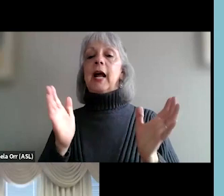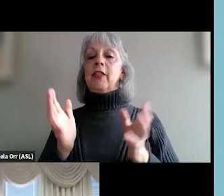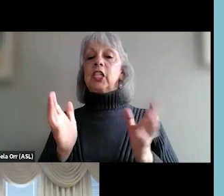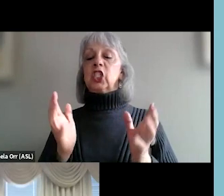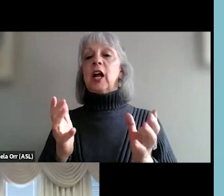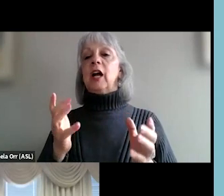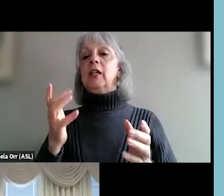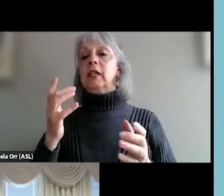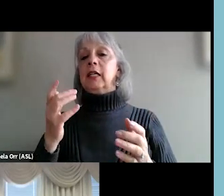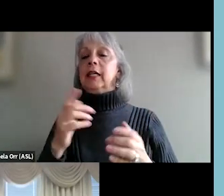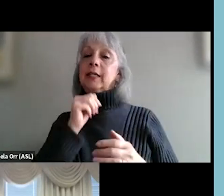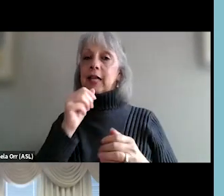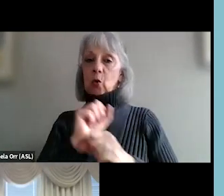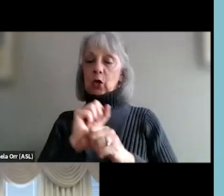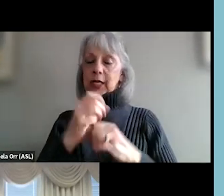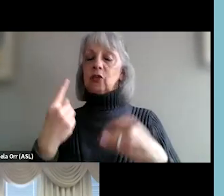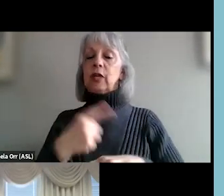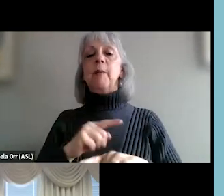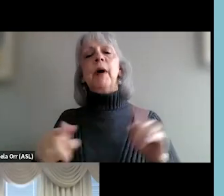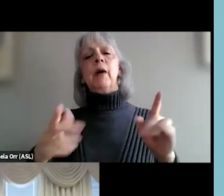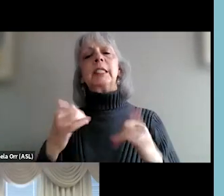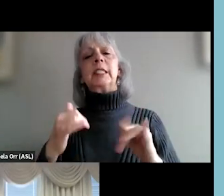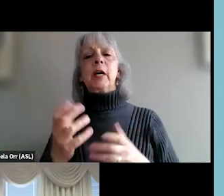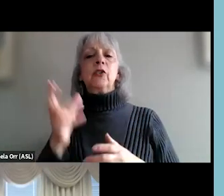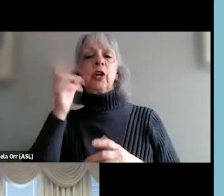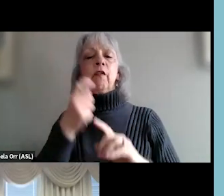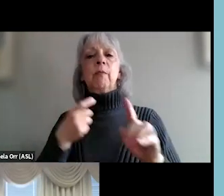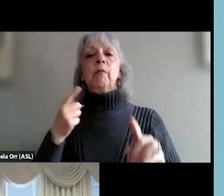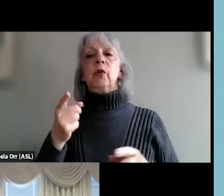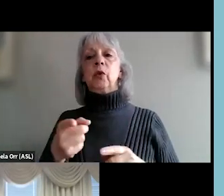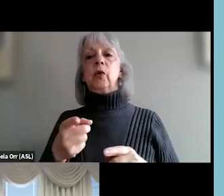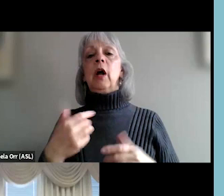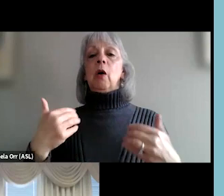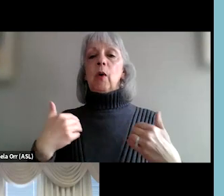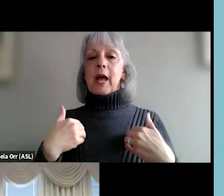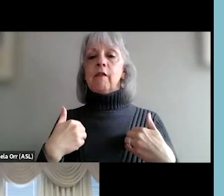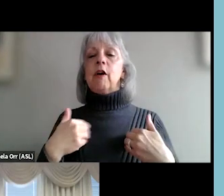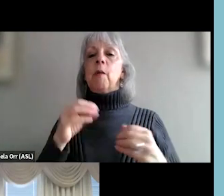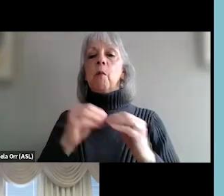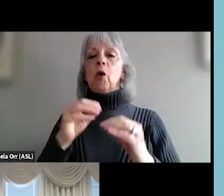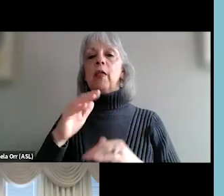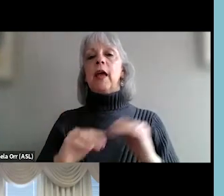Pero queremos escucharles. Recibimos más de 500 preguntas antes de este seminario web.